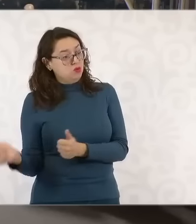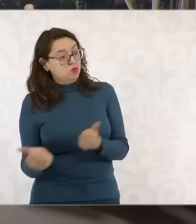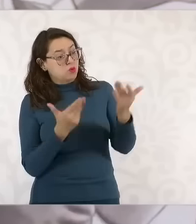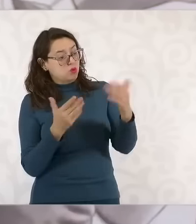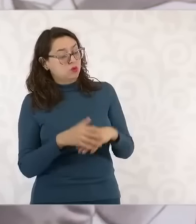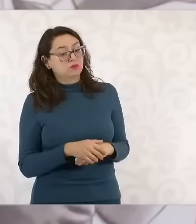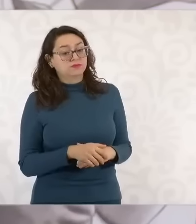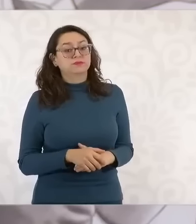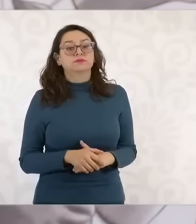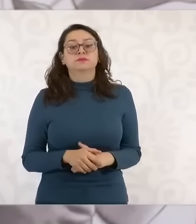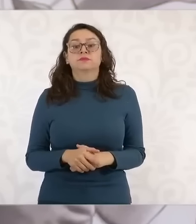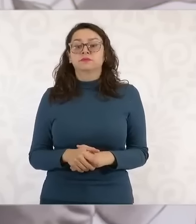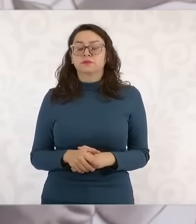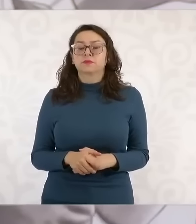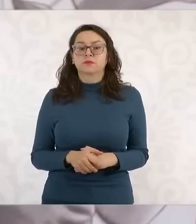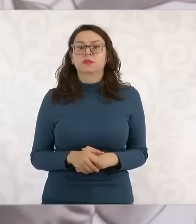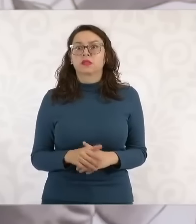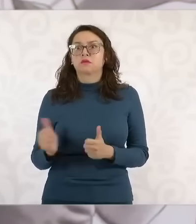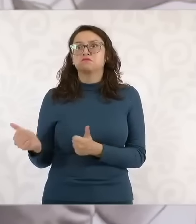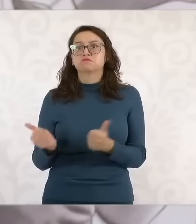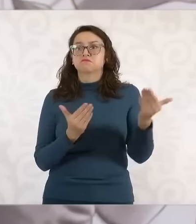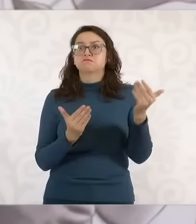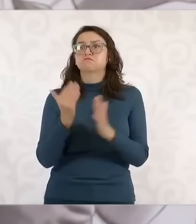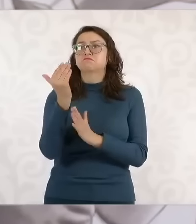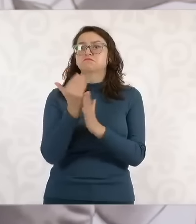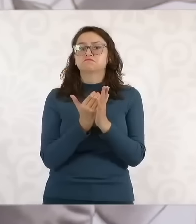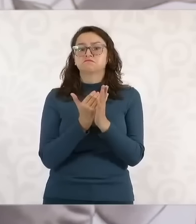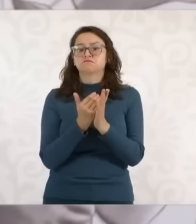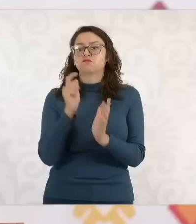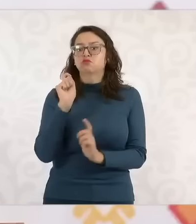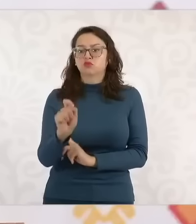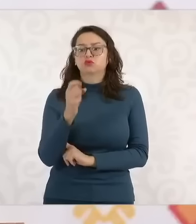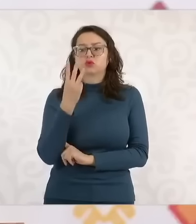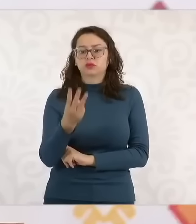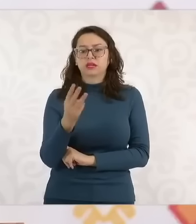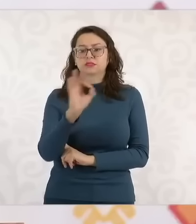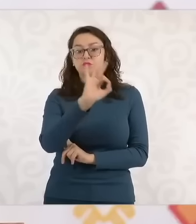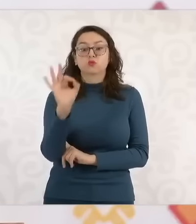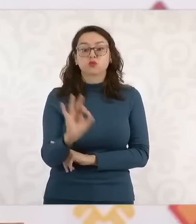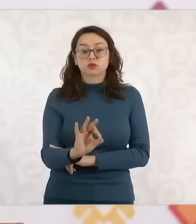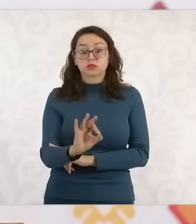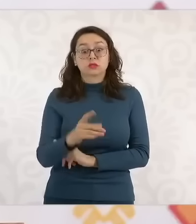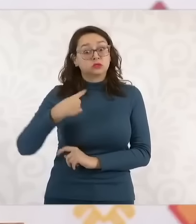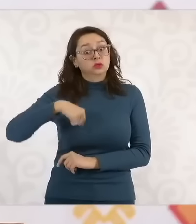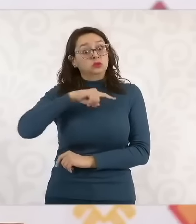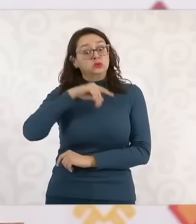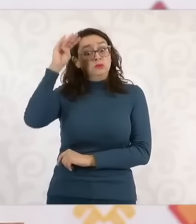reducción de alrededor de menos el 3%. menor a lo que habíamos esperado. Nosotros habíamos esperado